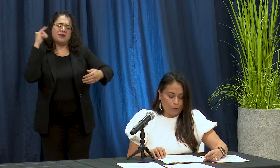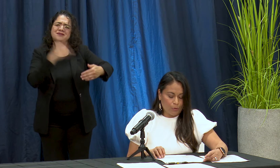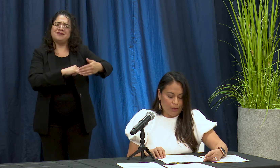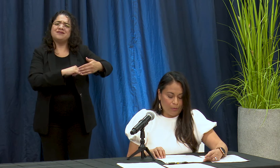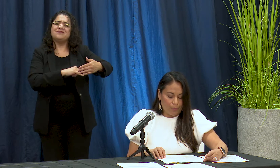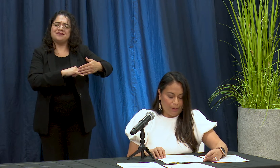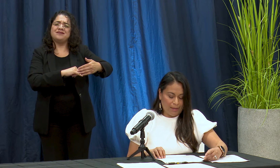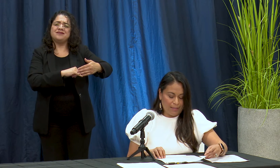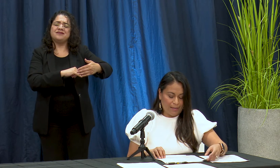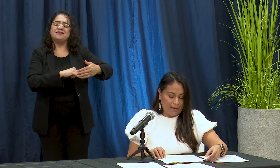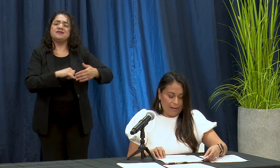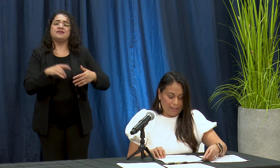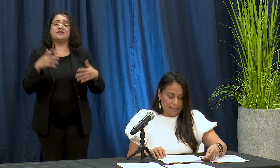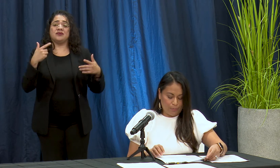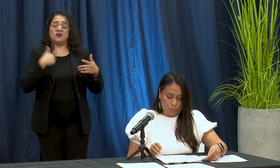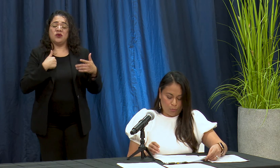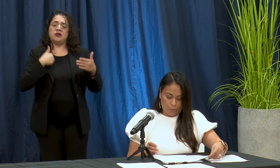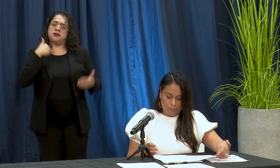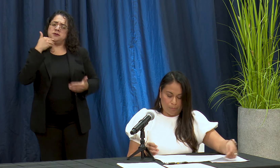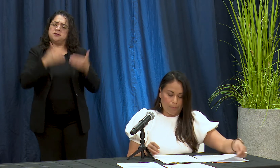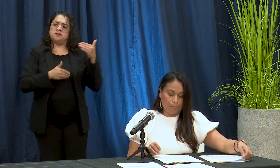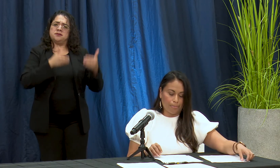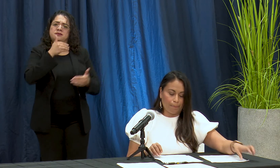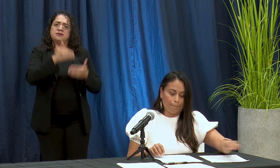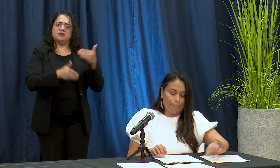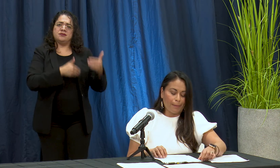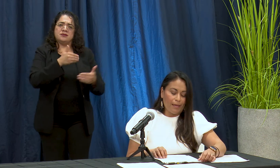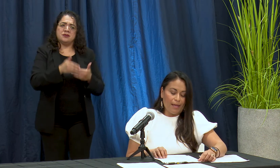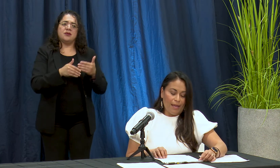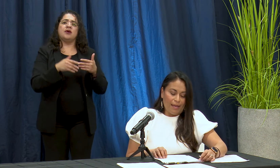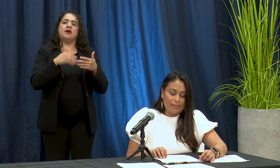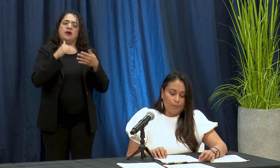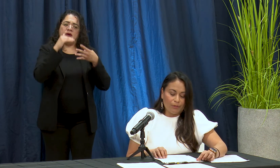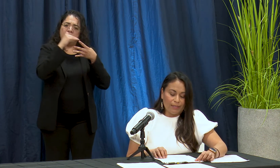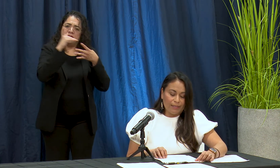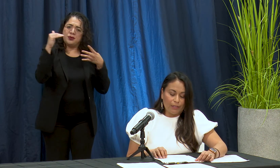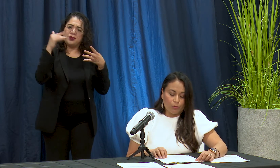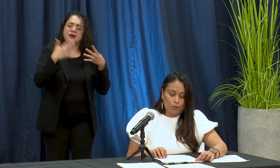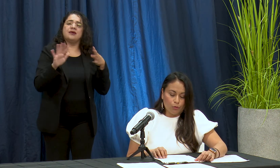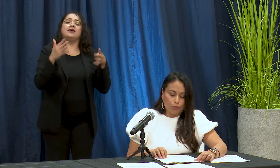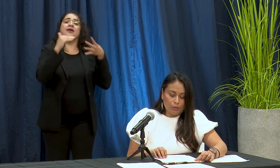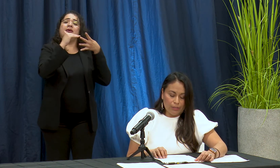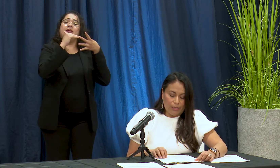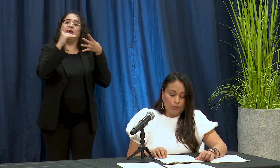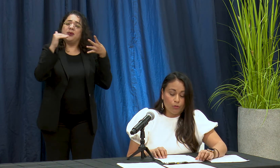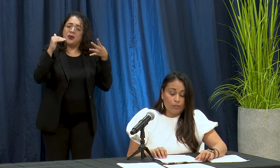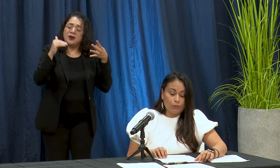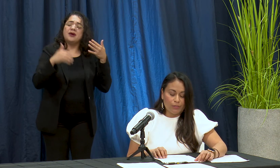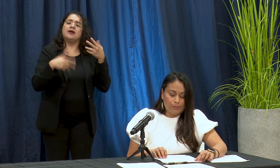llegado para llegar a este punto es importante que tous n todos estos s